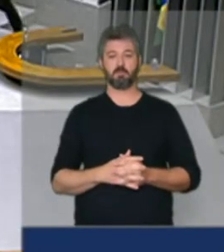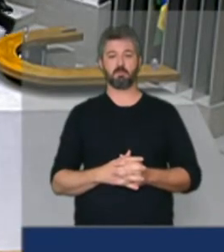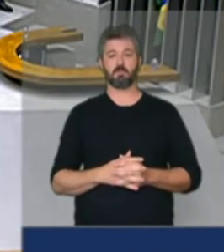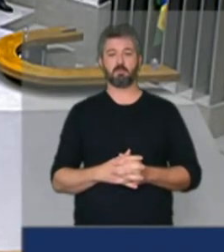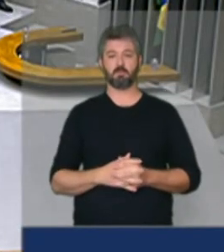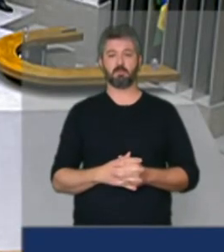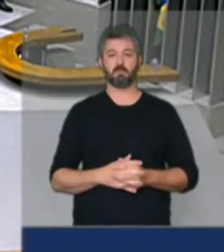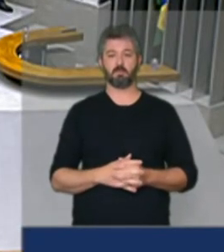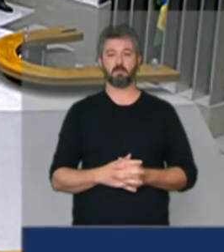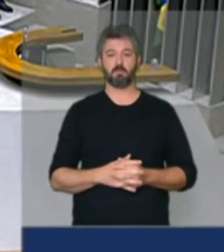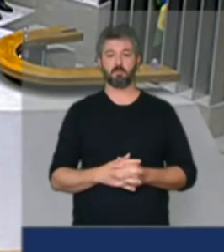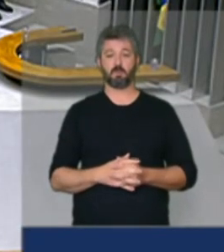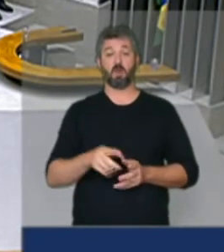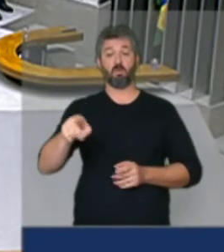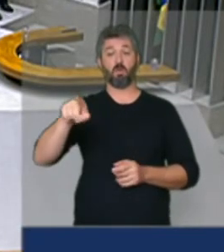CORREA . ESTÁ NO N° 45 ° , V.EXA. JÁ-JÁESTARÁFALO